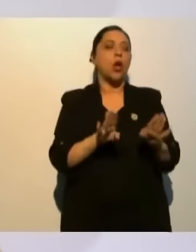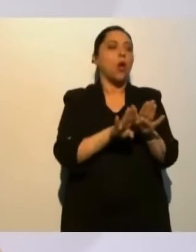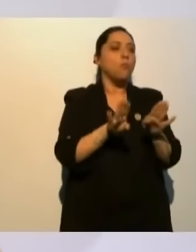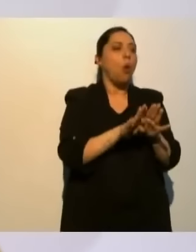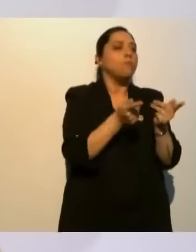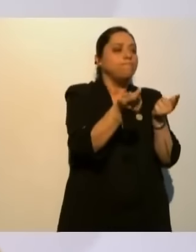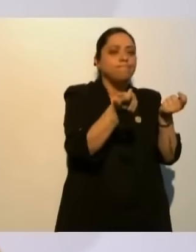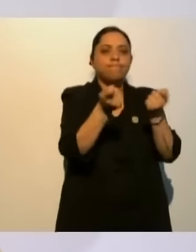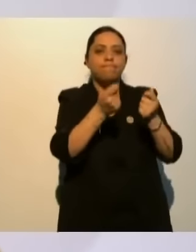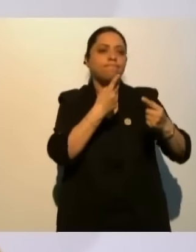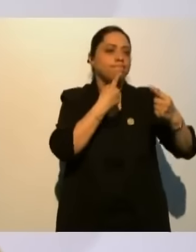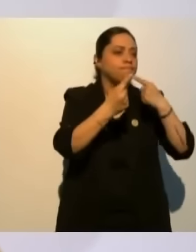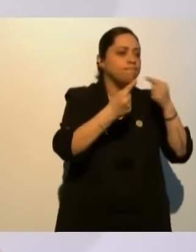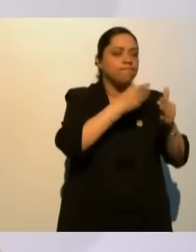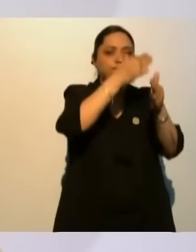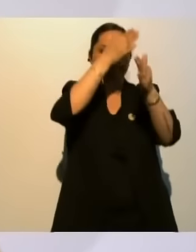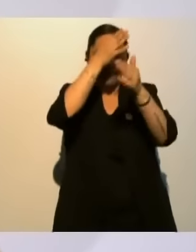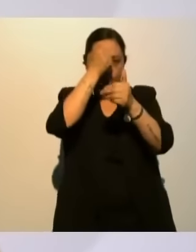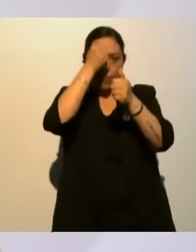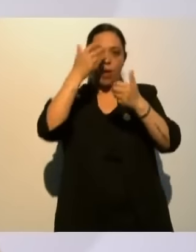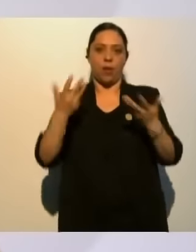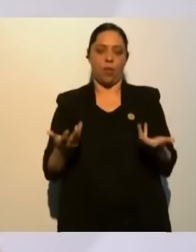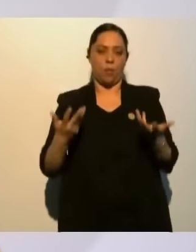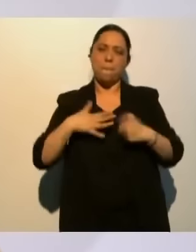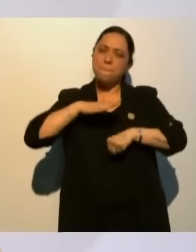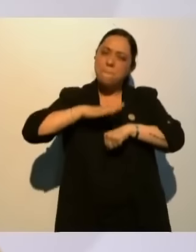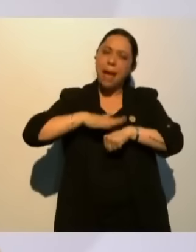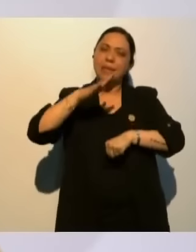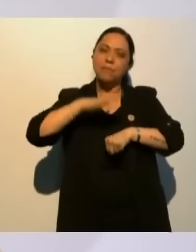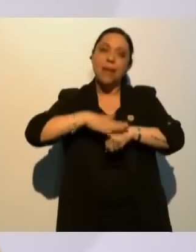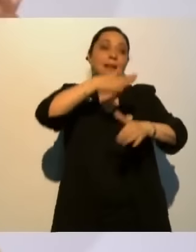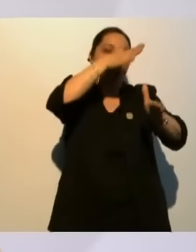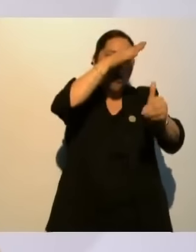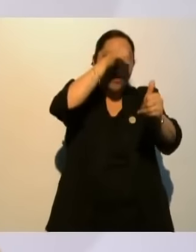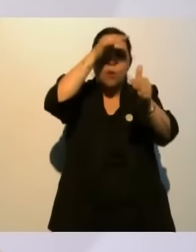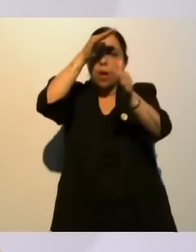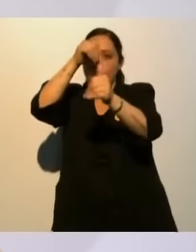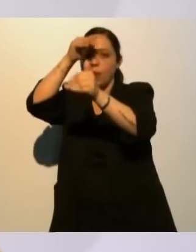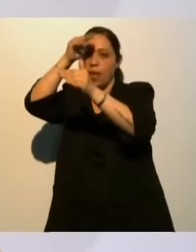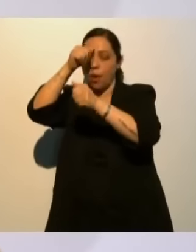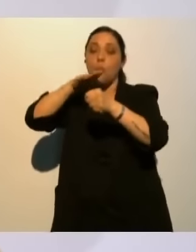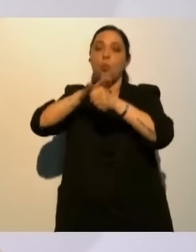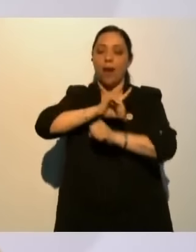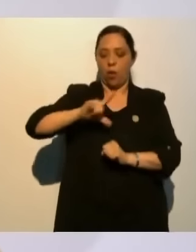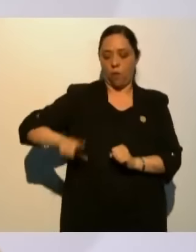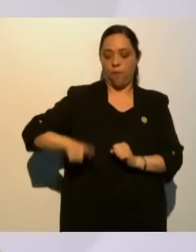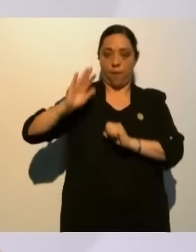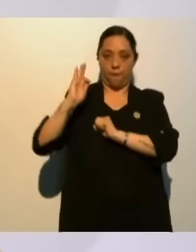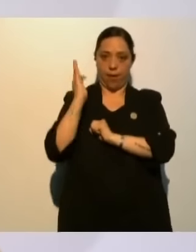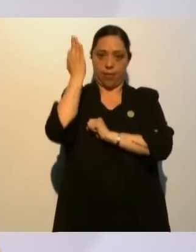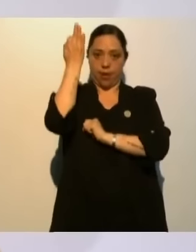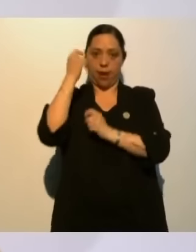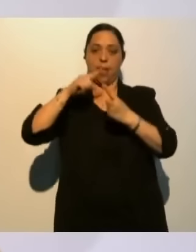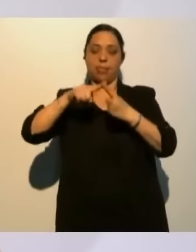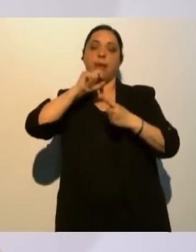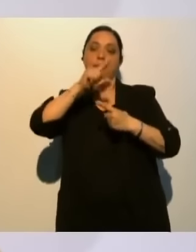todavía que haya mucho más coordinación entre la federación entre los estados y entre los